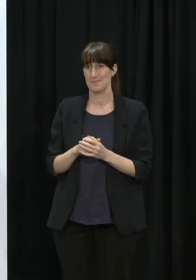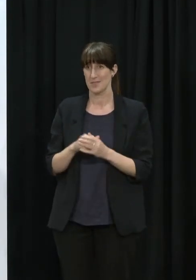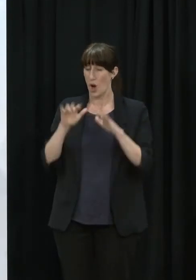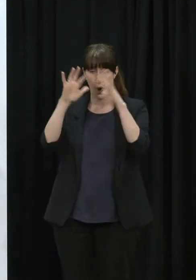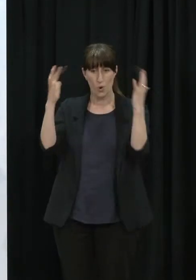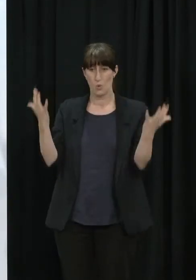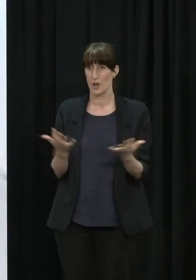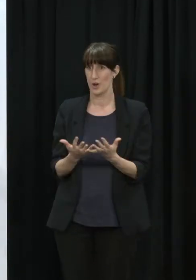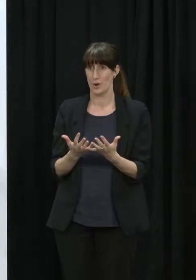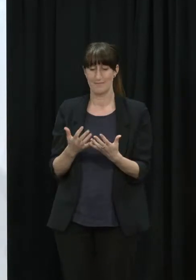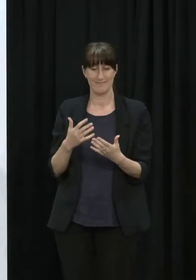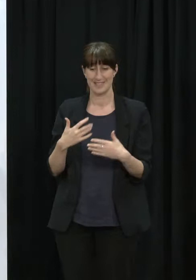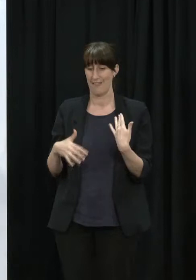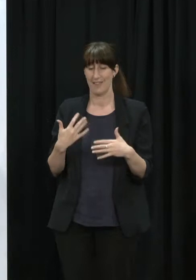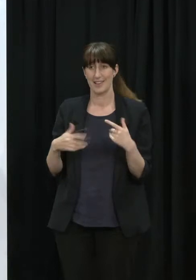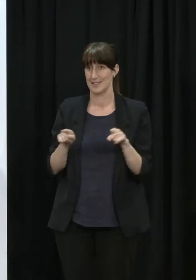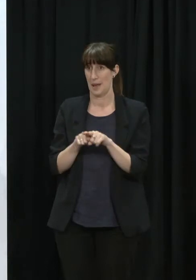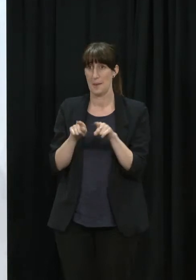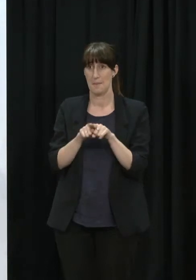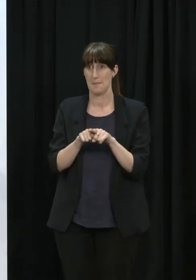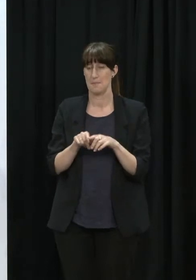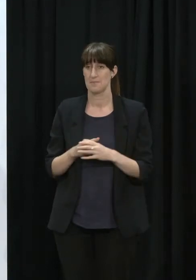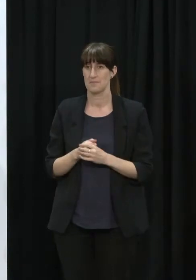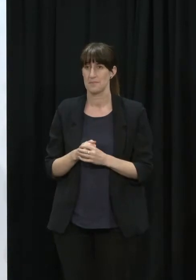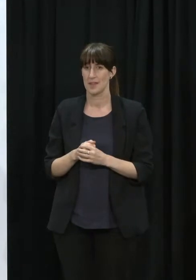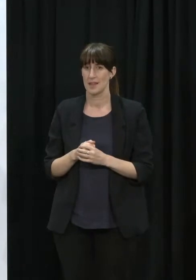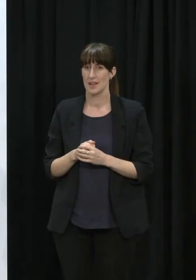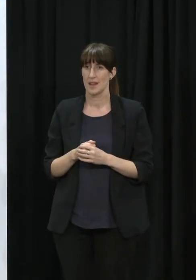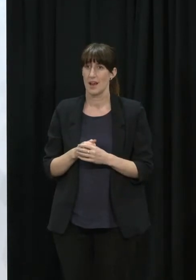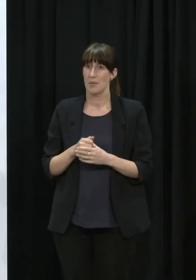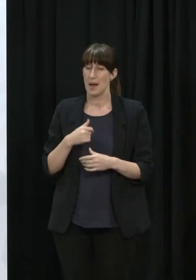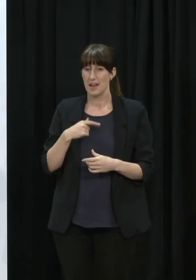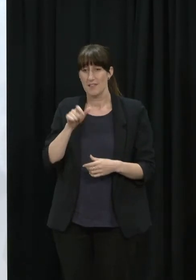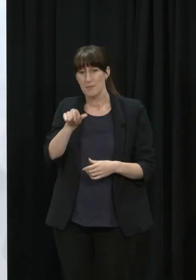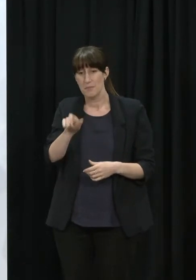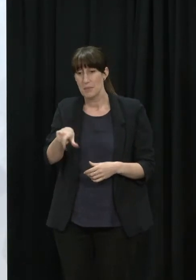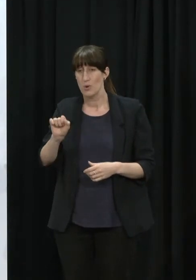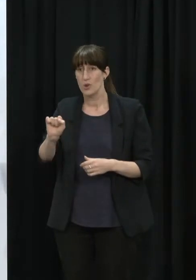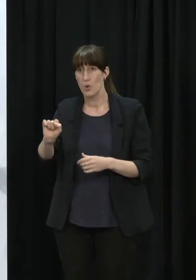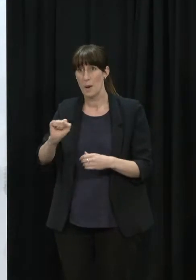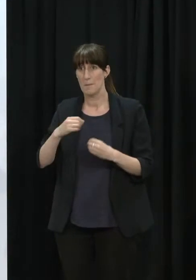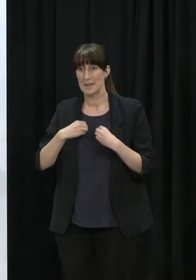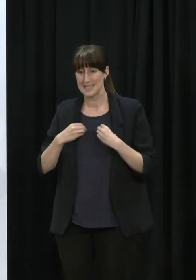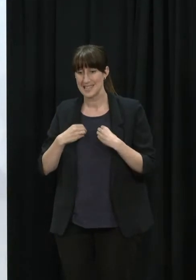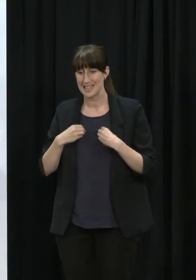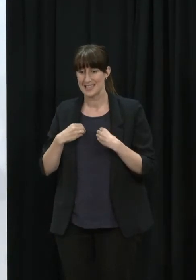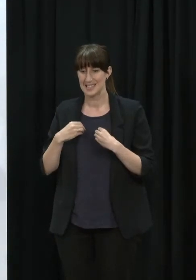whakatau ano ratou i nga here. Ki taku whakaaro kei te werohia